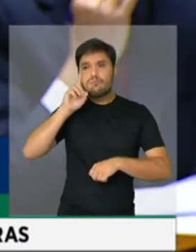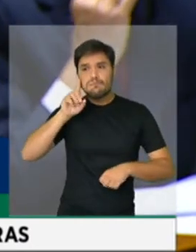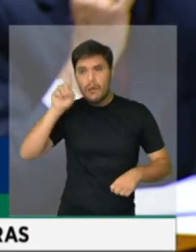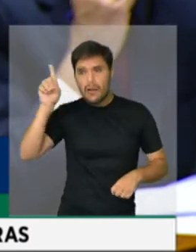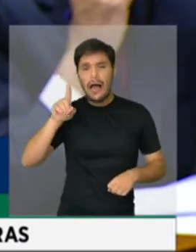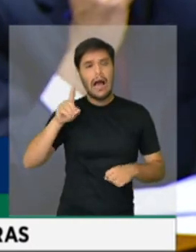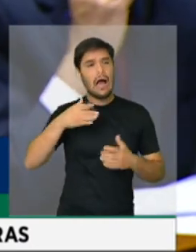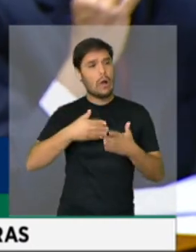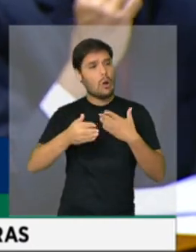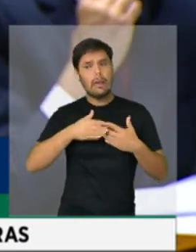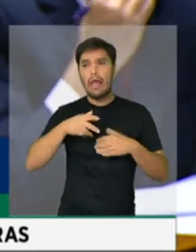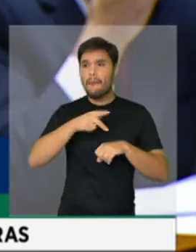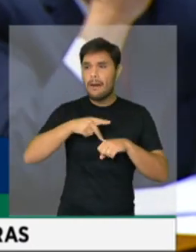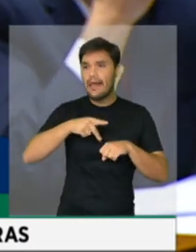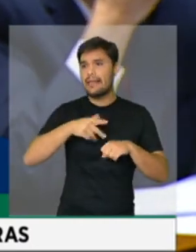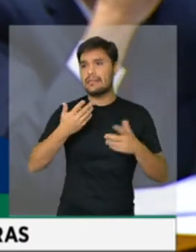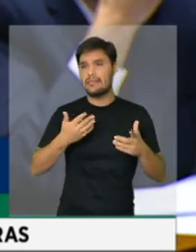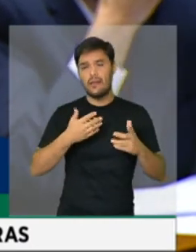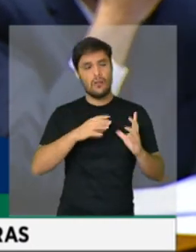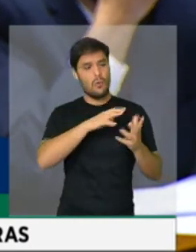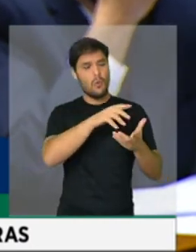ASPECTO PRINCIPAL, O DEPUTADO ELMAR NASCIMENTO. PORTANTO O BRASIL PRECISA FAZER